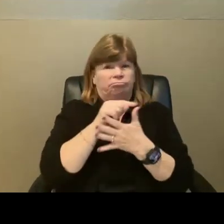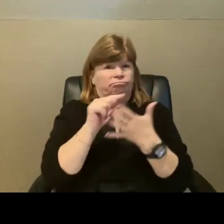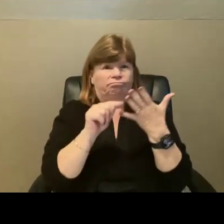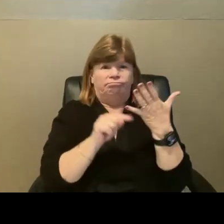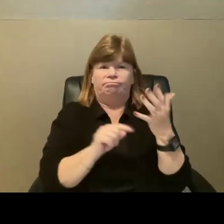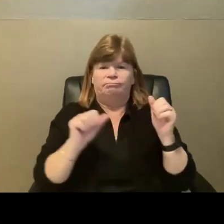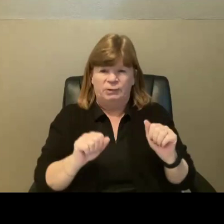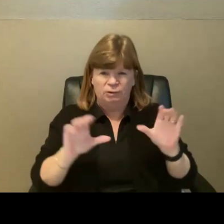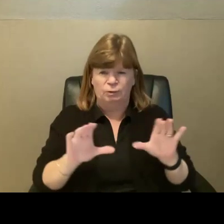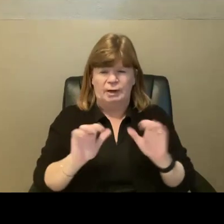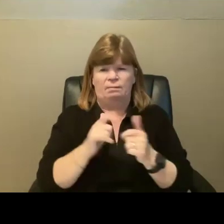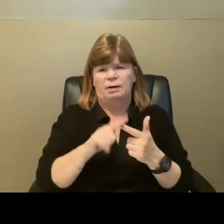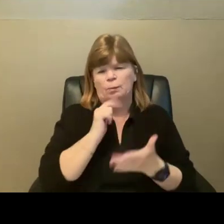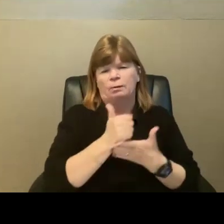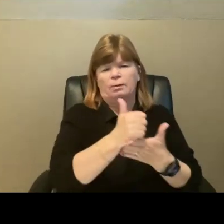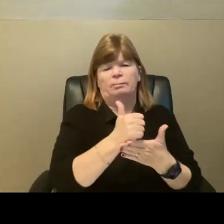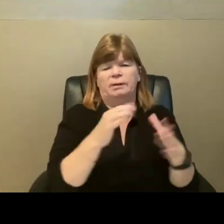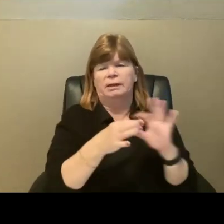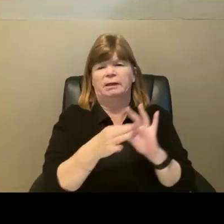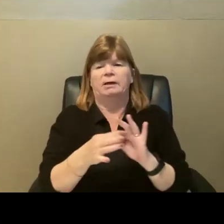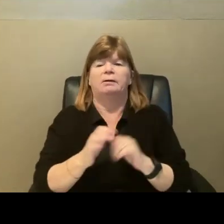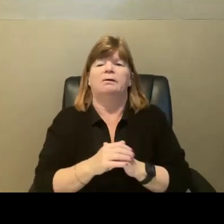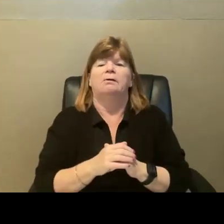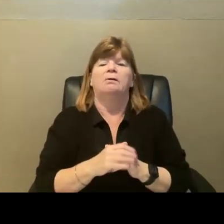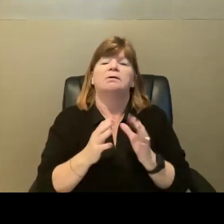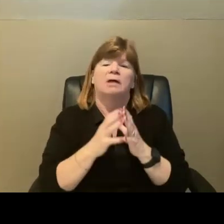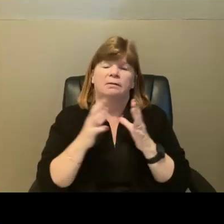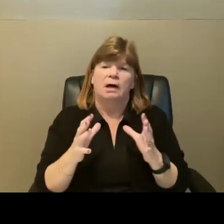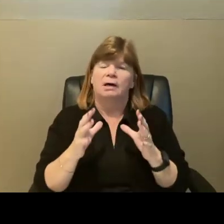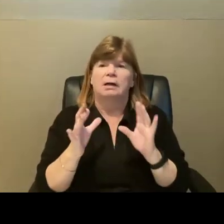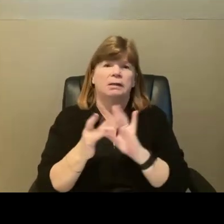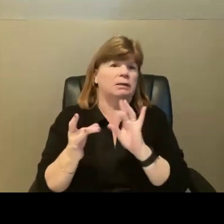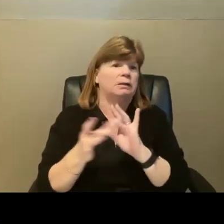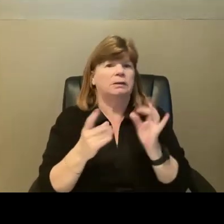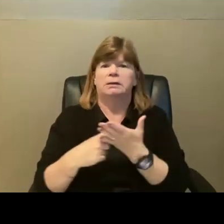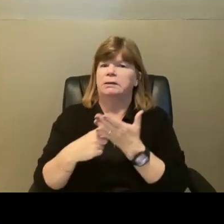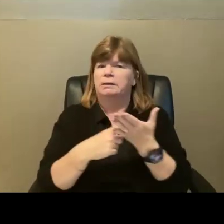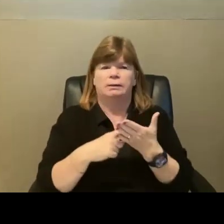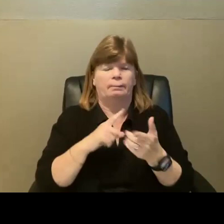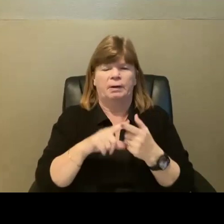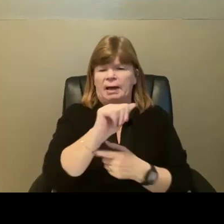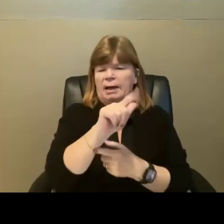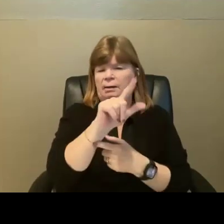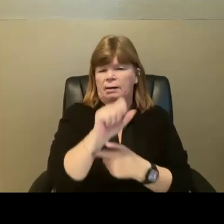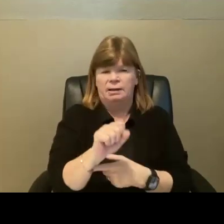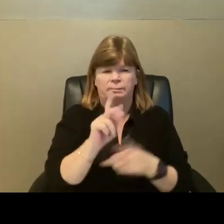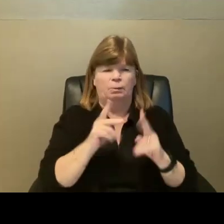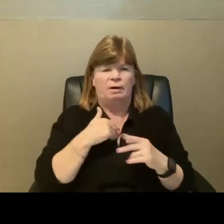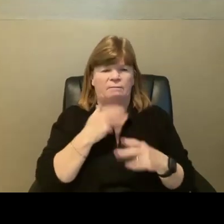y cómo eso se conectará. Hay mucha expectativa al respecto en el mundo de la ELA para las personas que tienen dificultad para comunicarse.